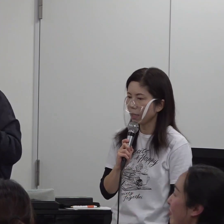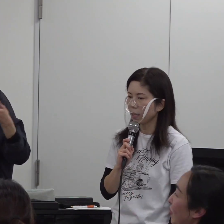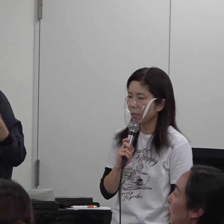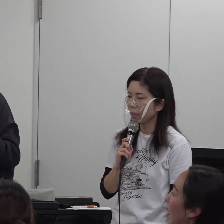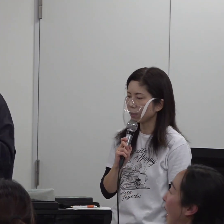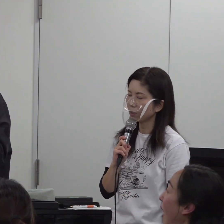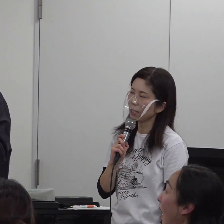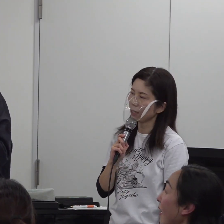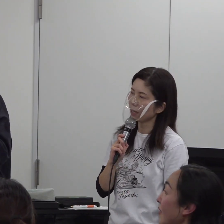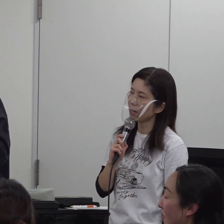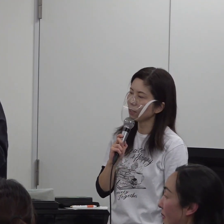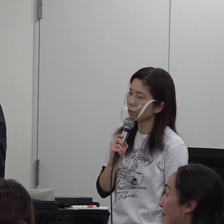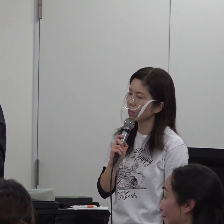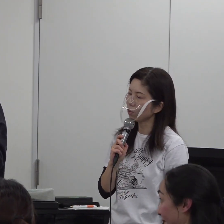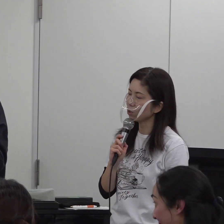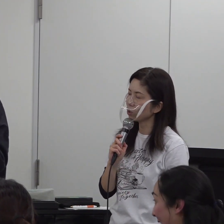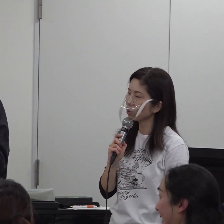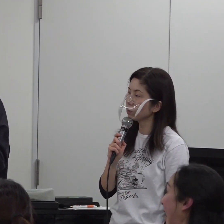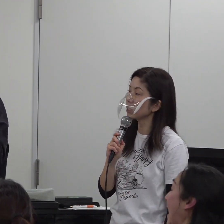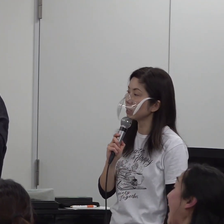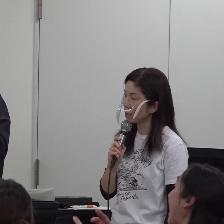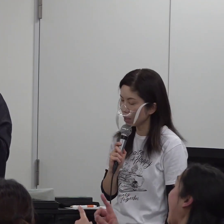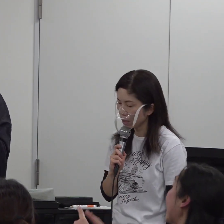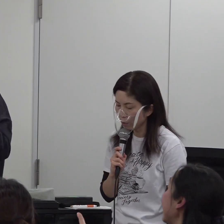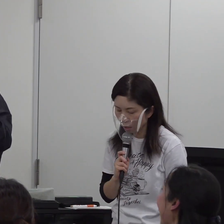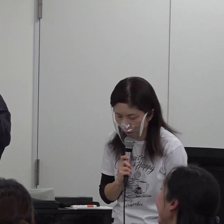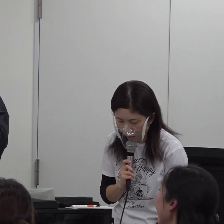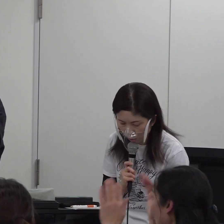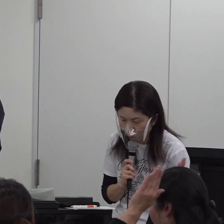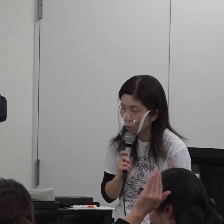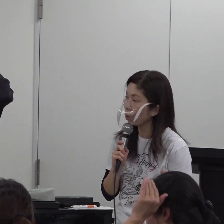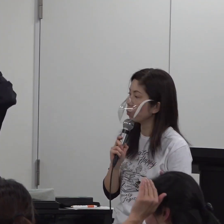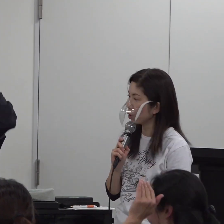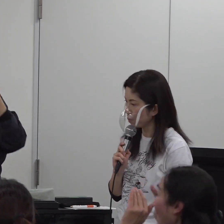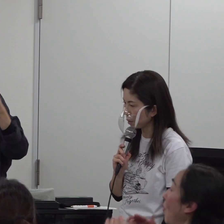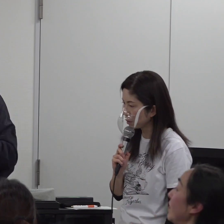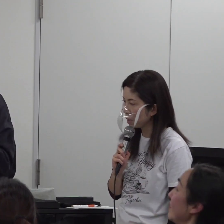次、介助犬のお仕事を実際に 見ていただこうと思います